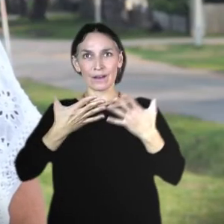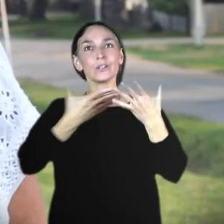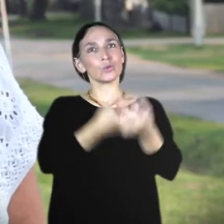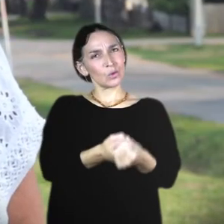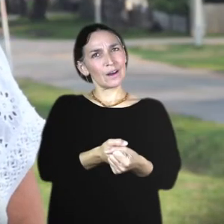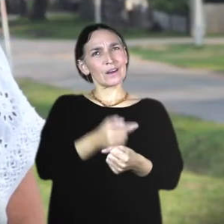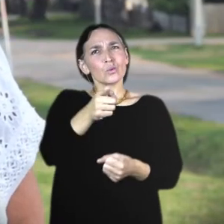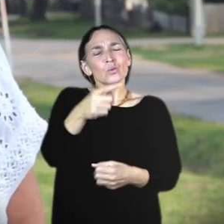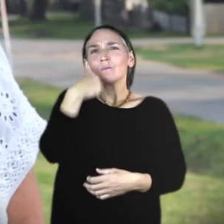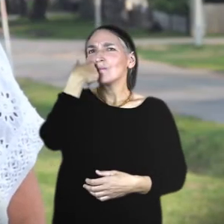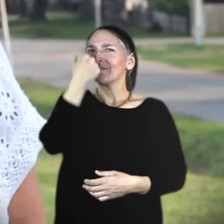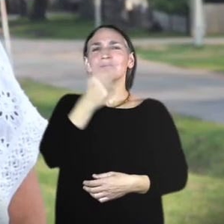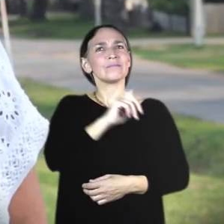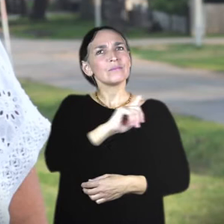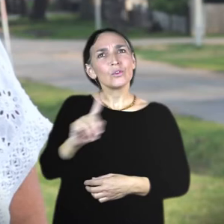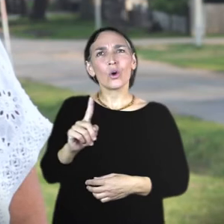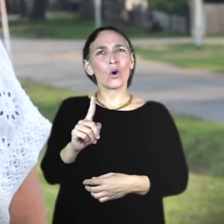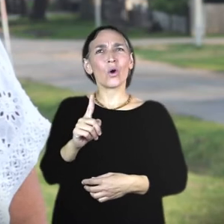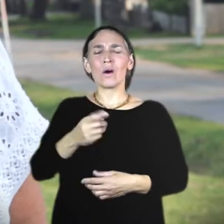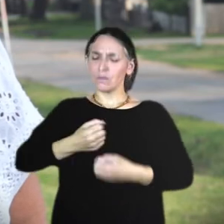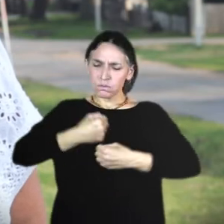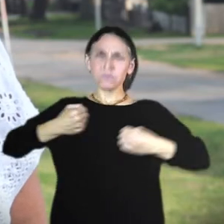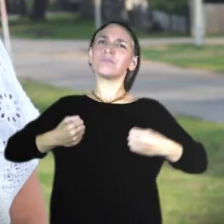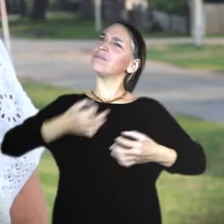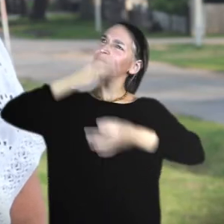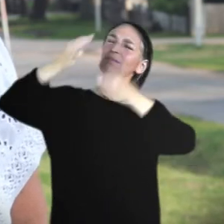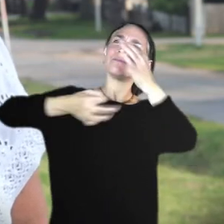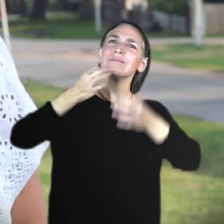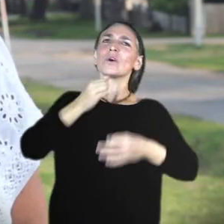No tengas vergüenza de expresarte de mujer a mujer.